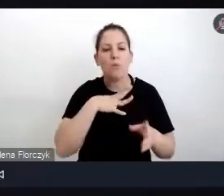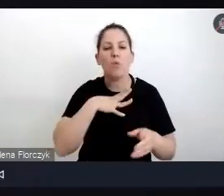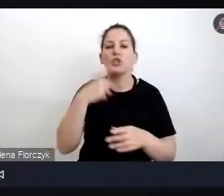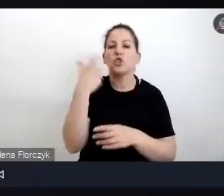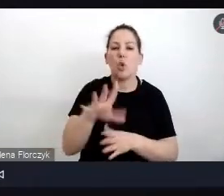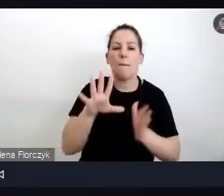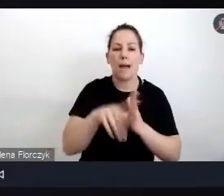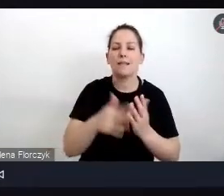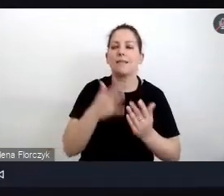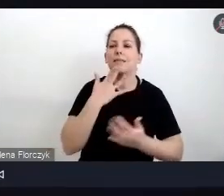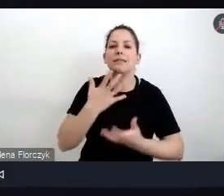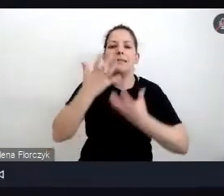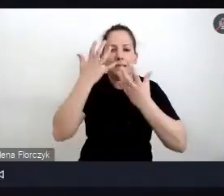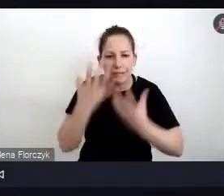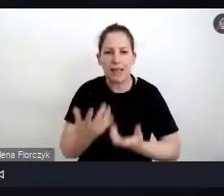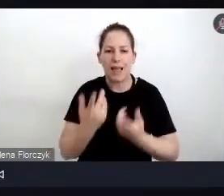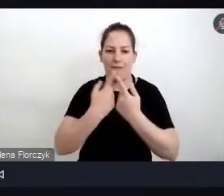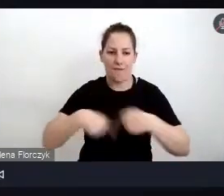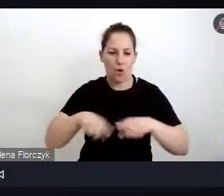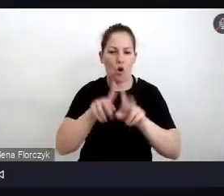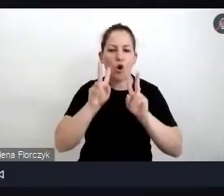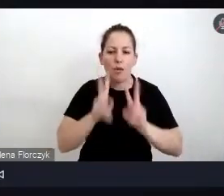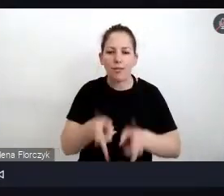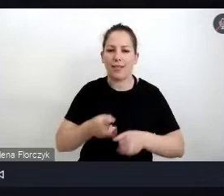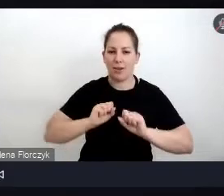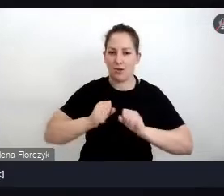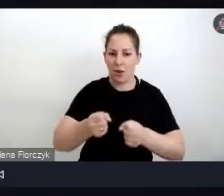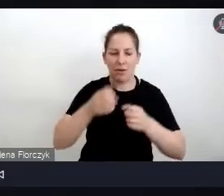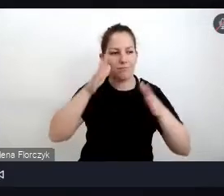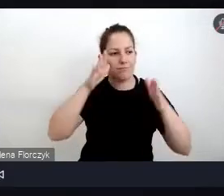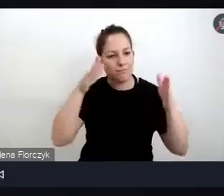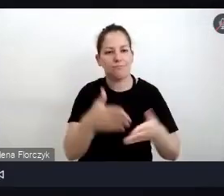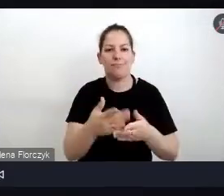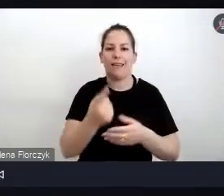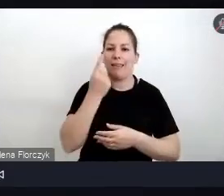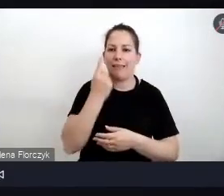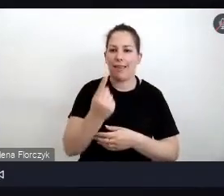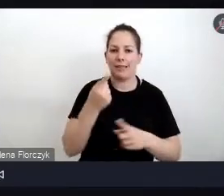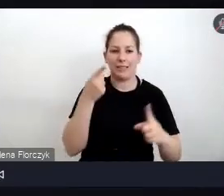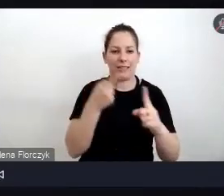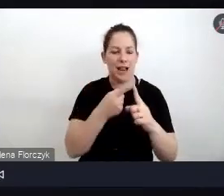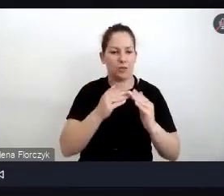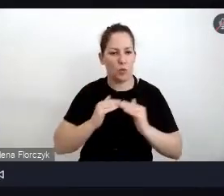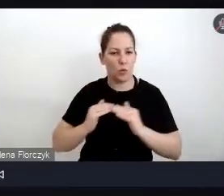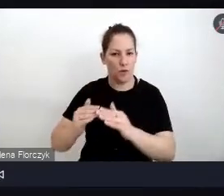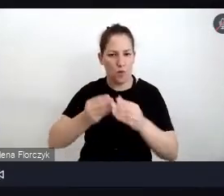że chcą wykonać konkretne działania na rzecz jednego z celów zrównoważonego rozwoju.